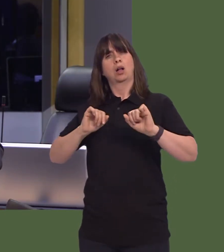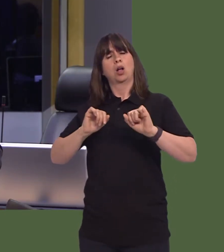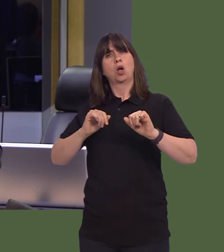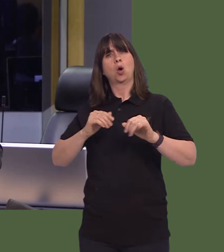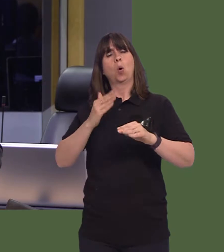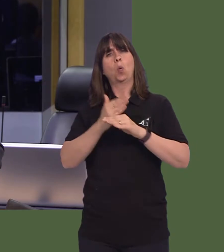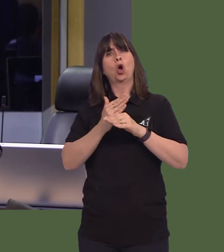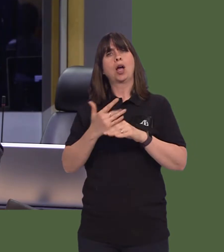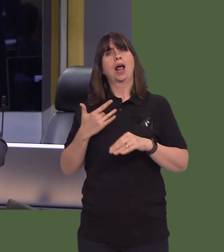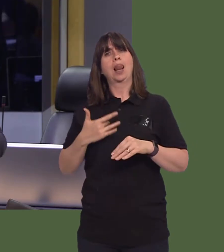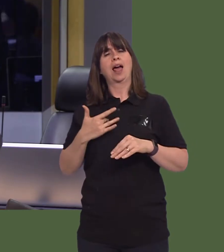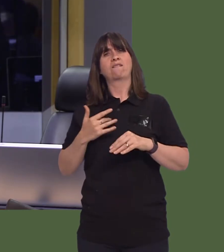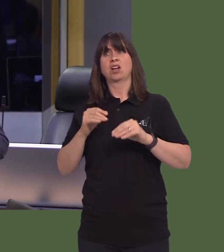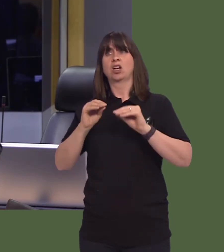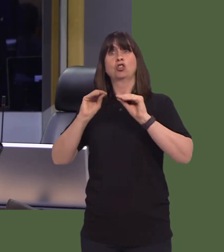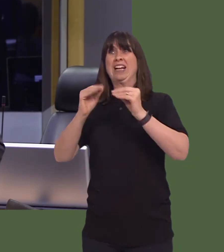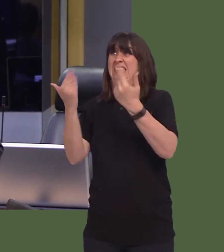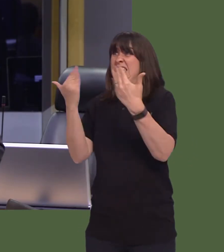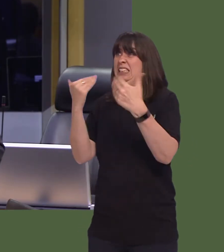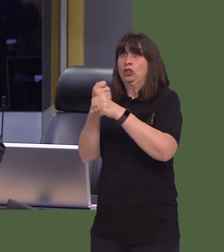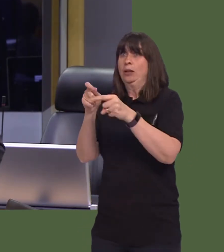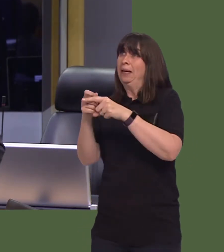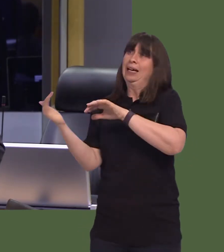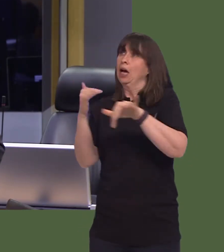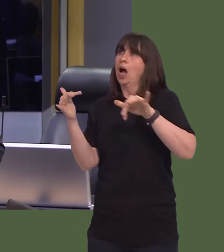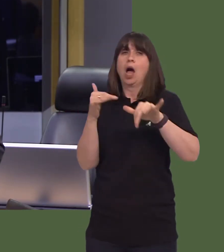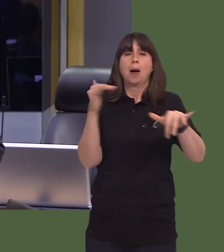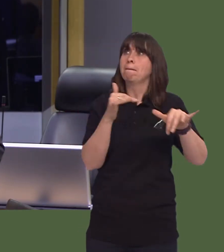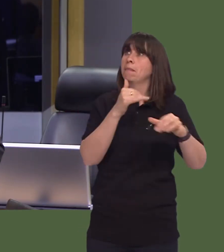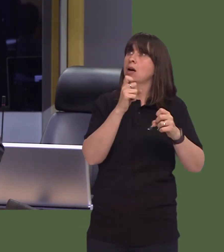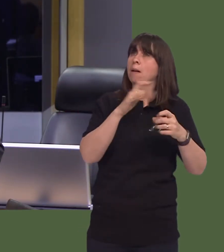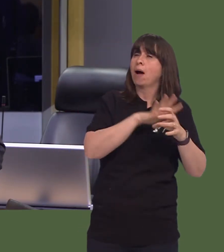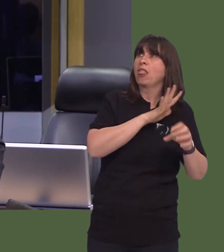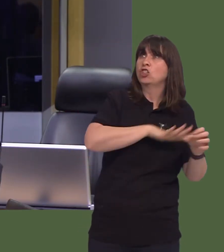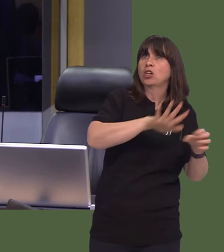Hefyd, yn sir Benfro, er enghraifft, yn 2016, roedd y ganran o ddoctoriaid yn mynd i mewn